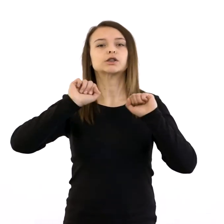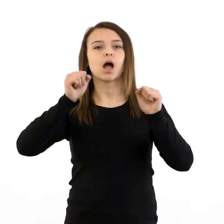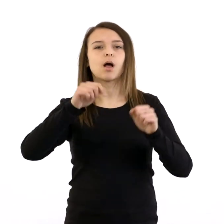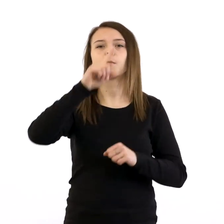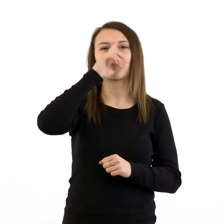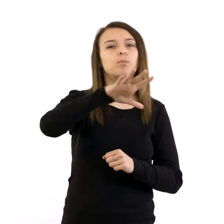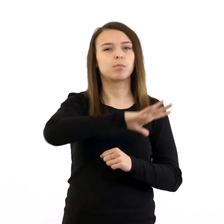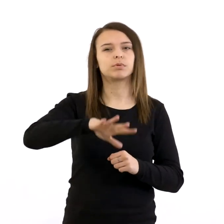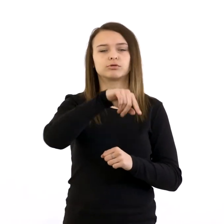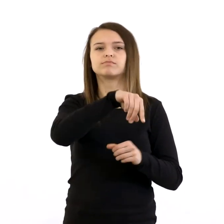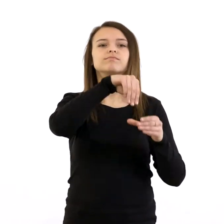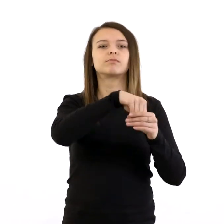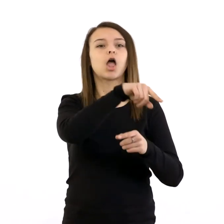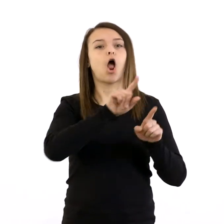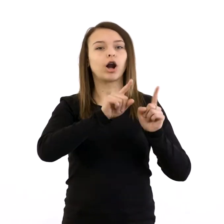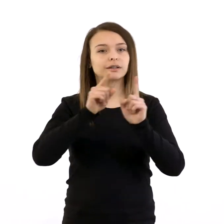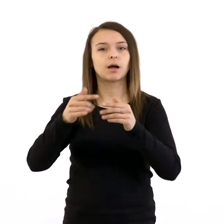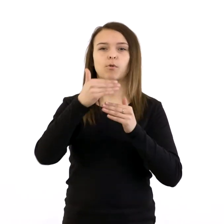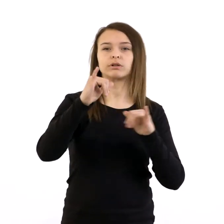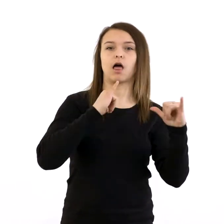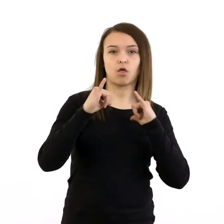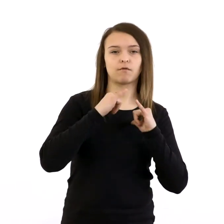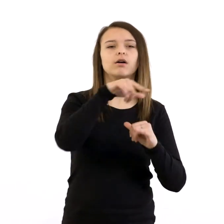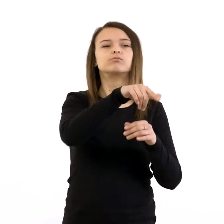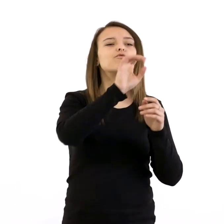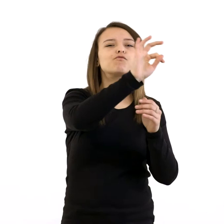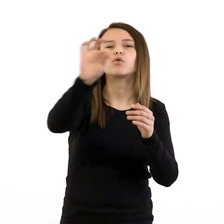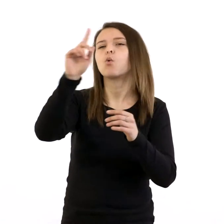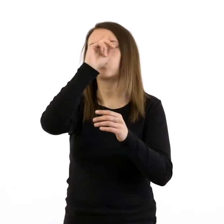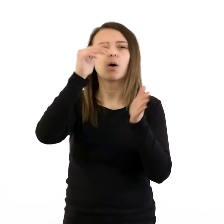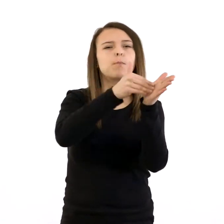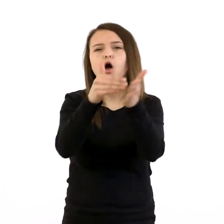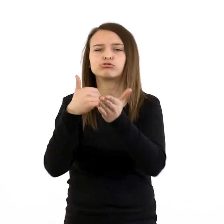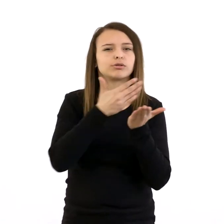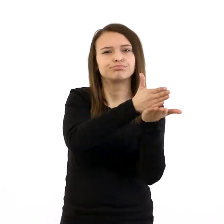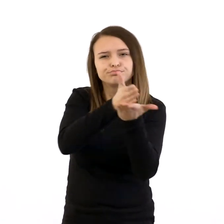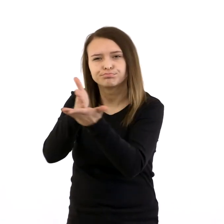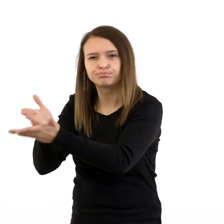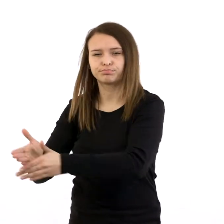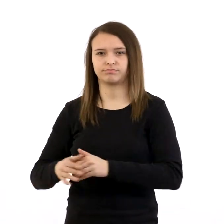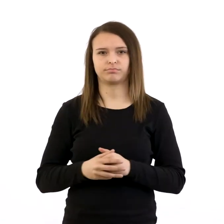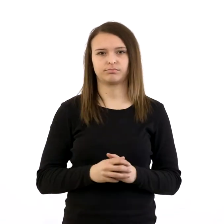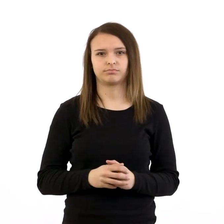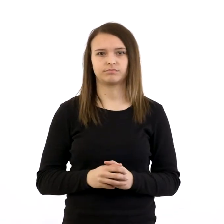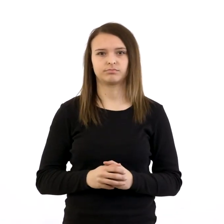Działalność pożytku publicznego jest to działalność społecznie użyteczna prowadzona w sferze zadań publicznych, którą wykonują organizacje pozarządowe.